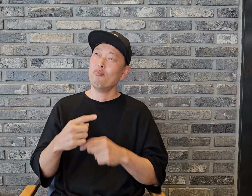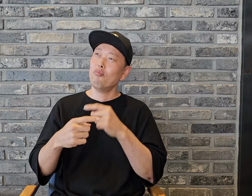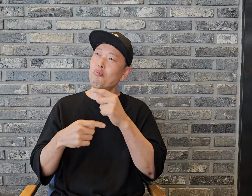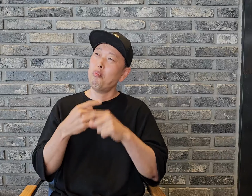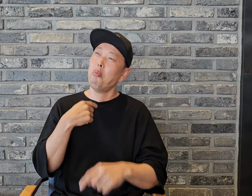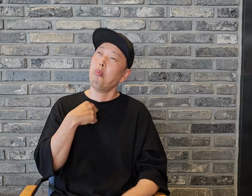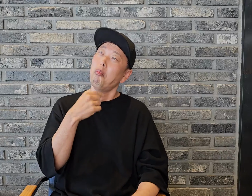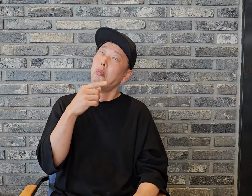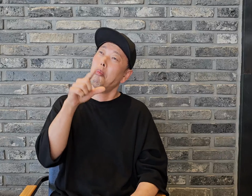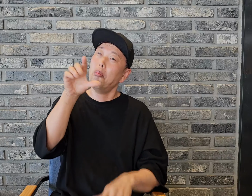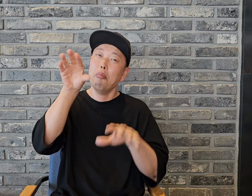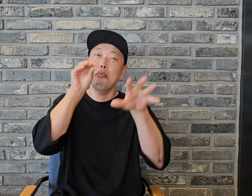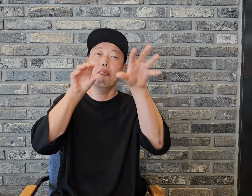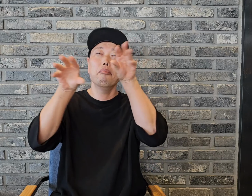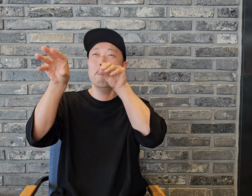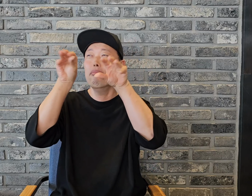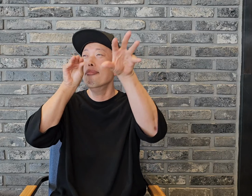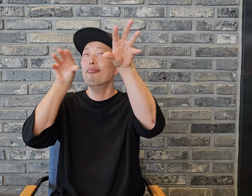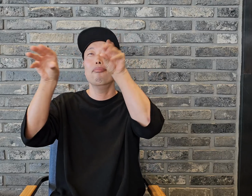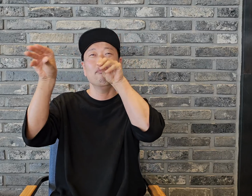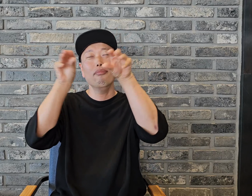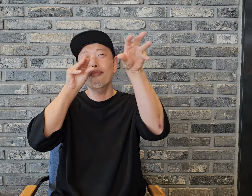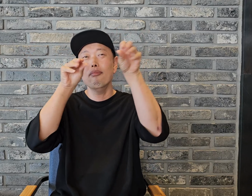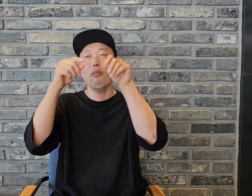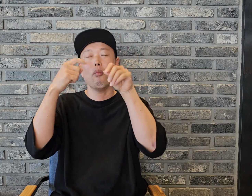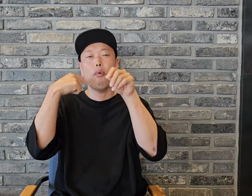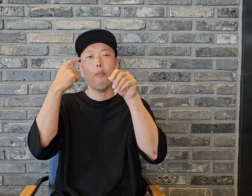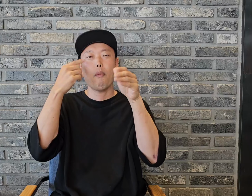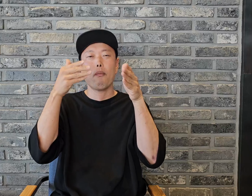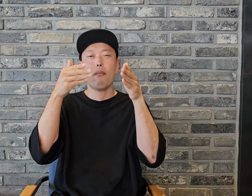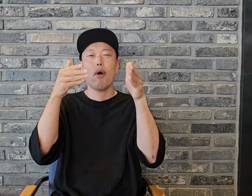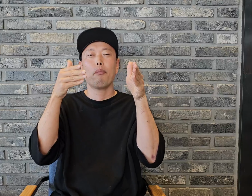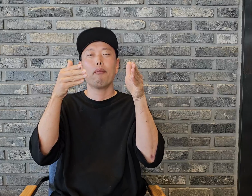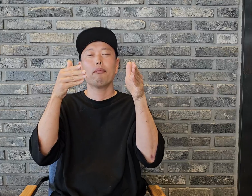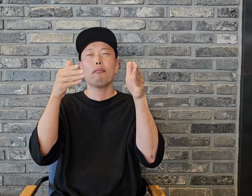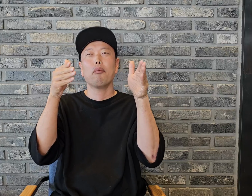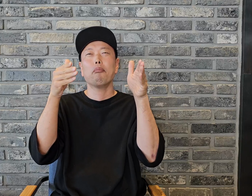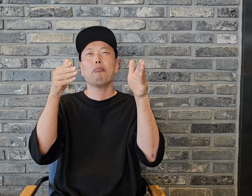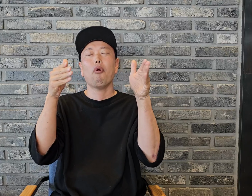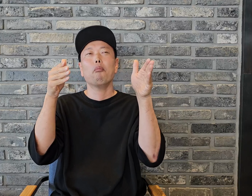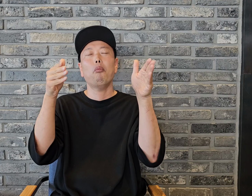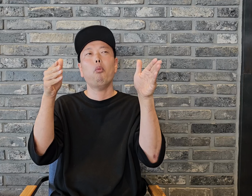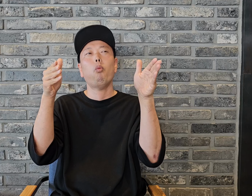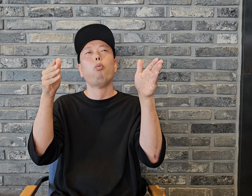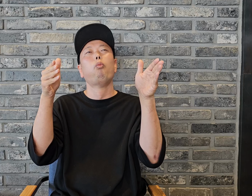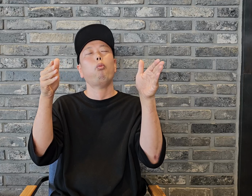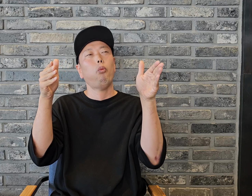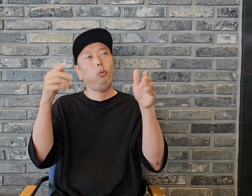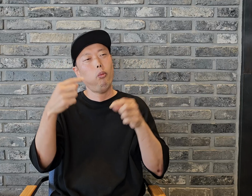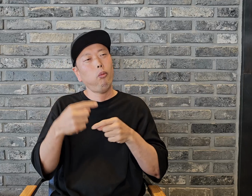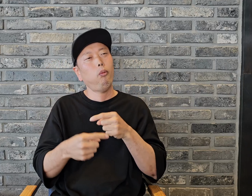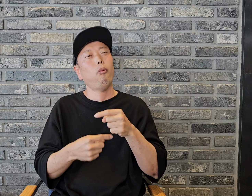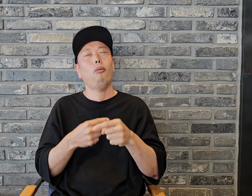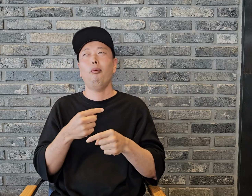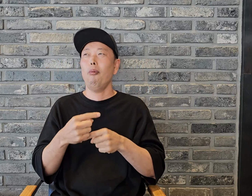でも、少しずつ目で見て覚えていくうちに、 手話に対する視野が広がり、 「ああ、これは手話なんだ」